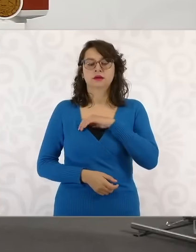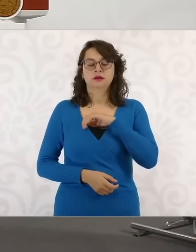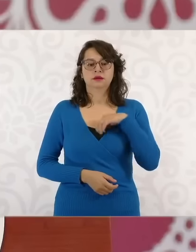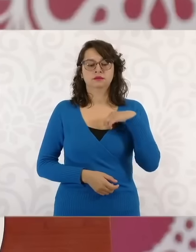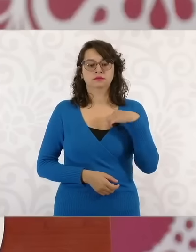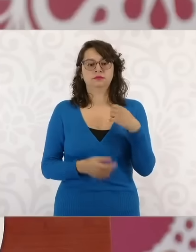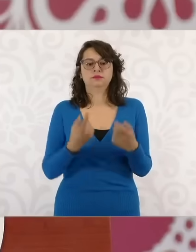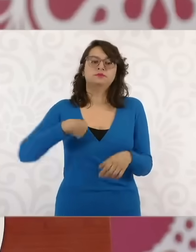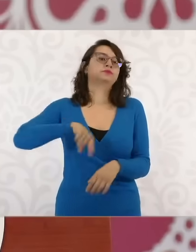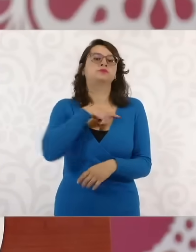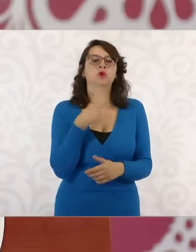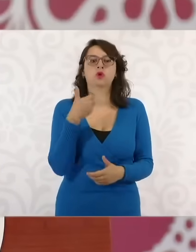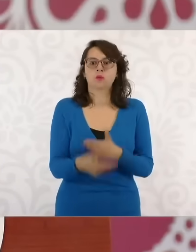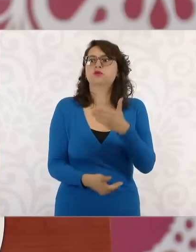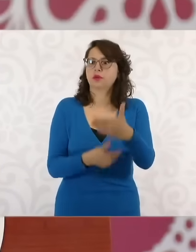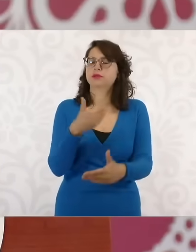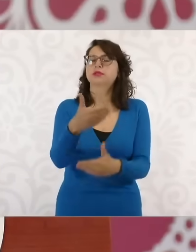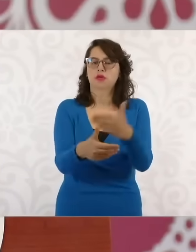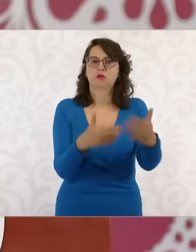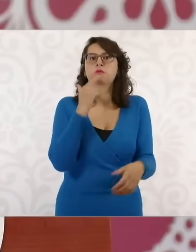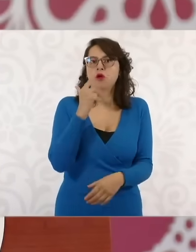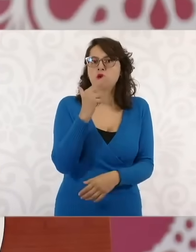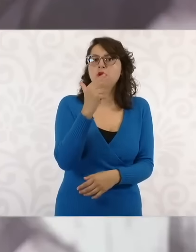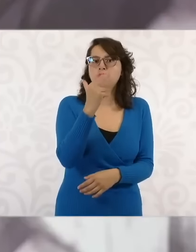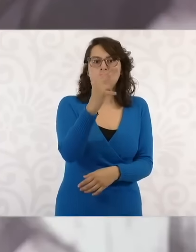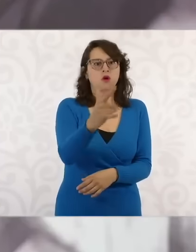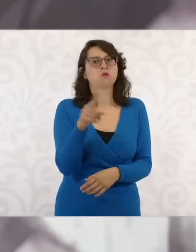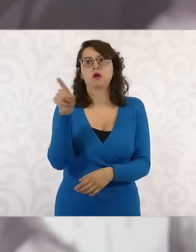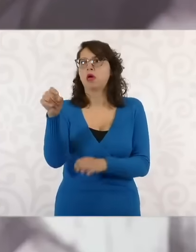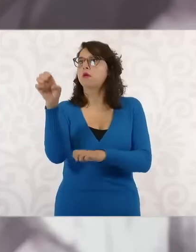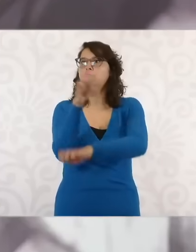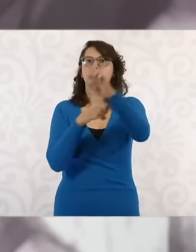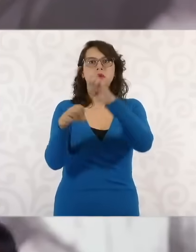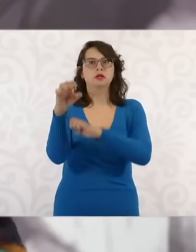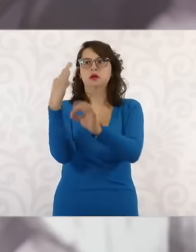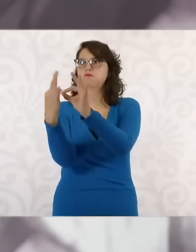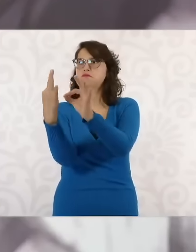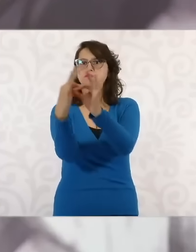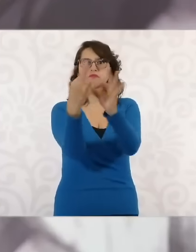cumplido. El INCEN Star ha hecho muchísimo trabajo para que estos medicamentos que van llegando